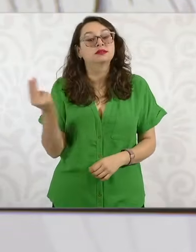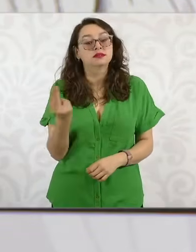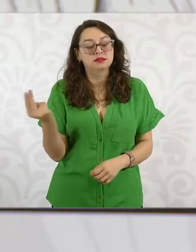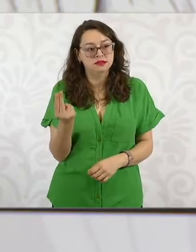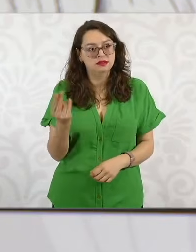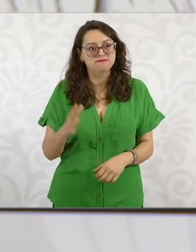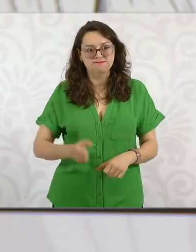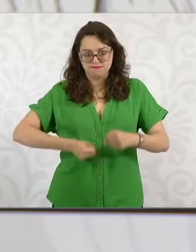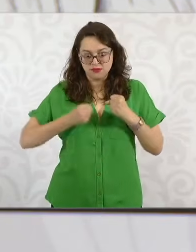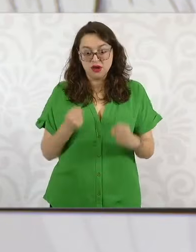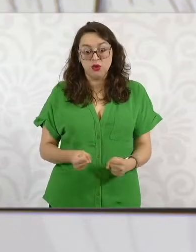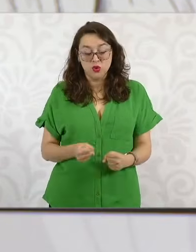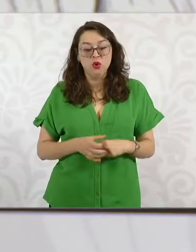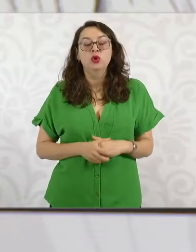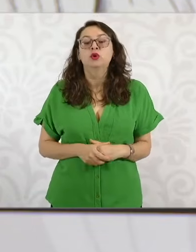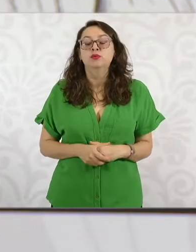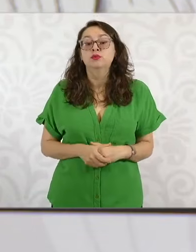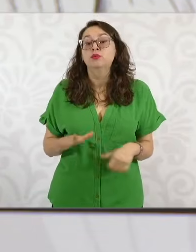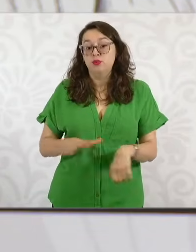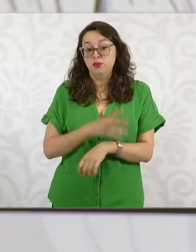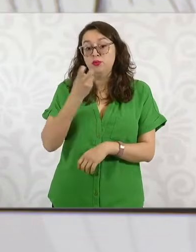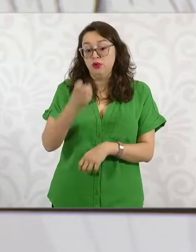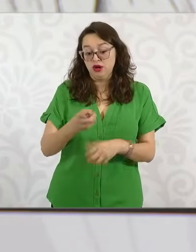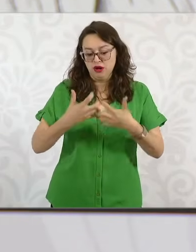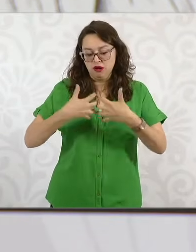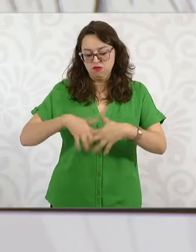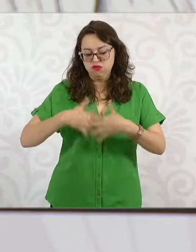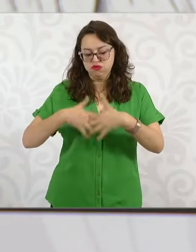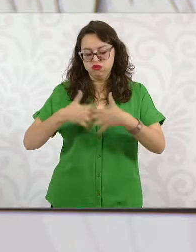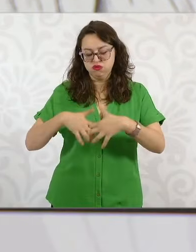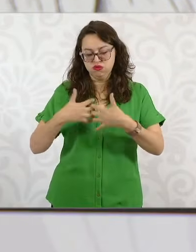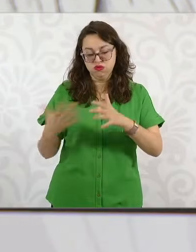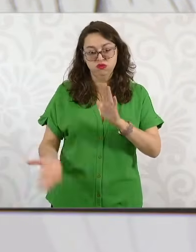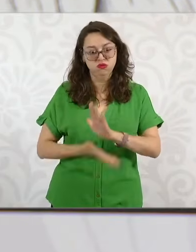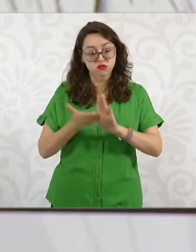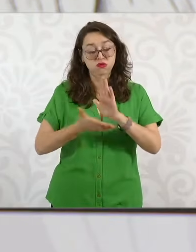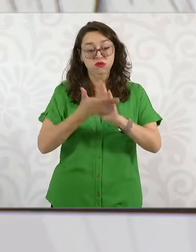contexto, la construcción en México de una planta de insulinas marcaría un punto de inflexión,